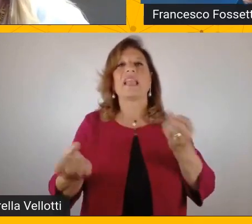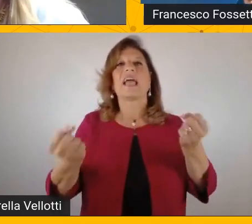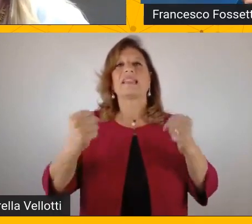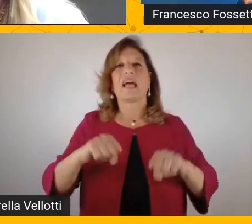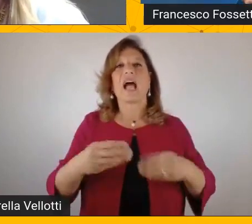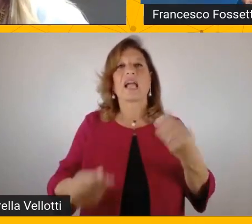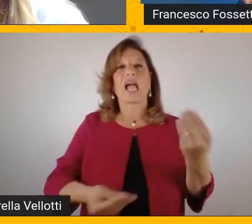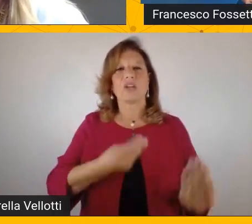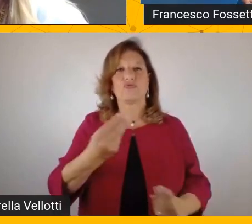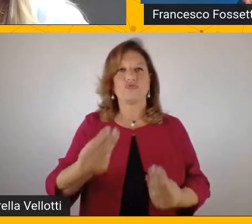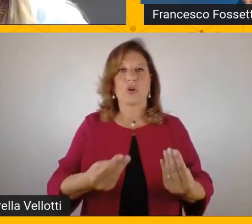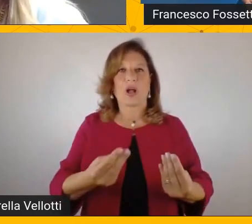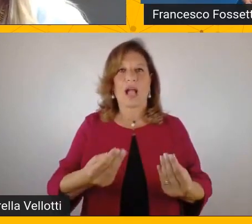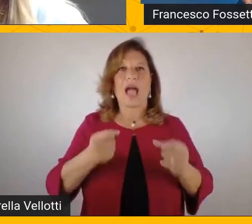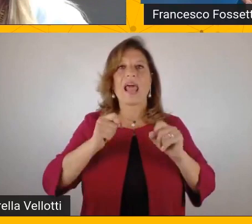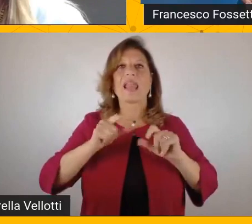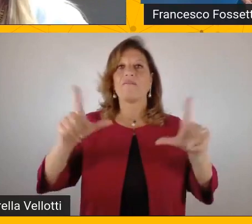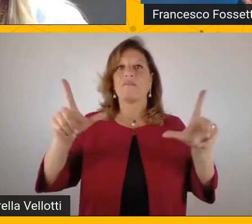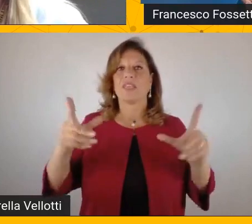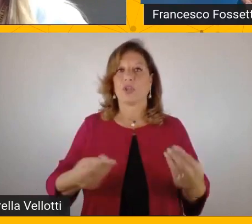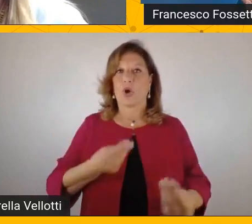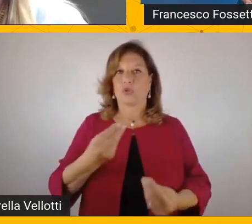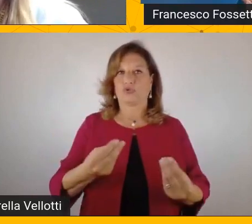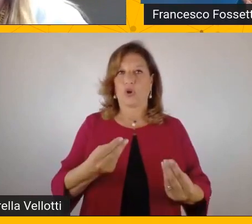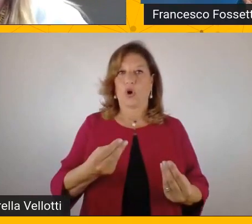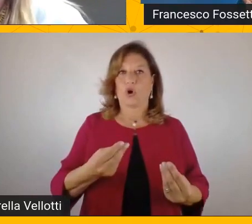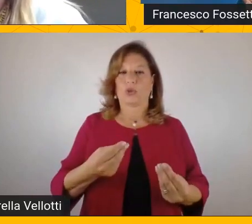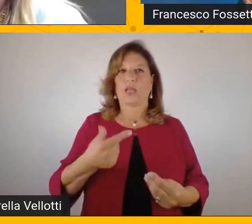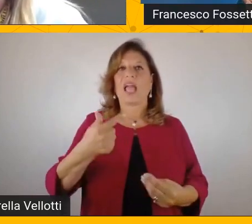giocare dei videogiochi. Ma